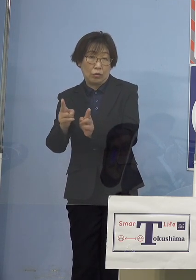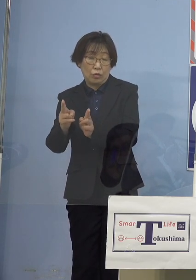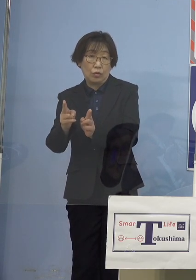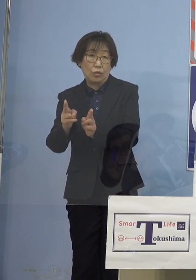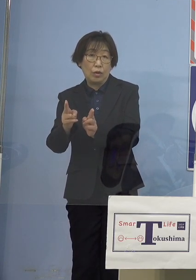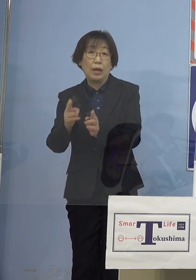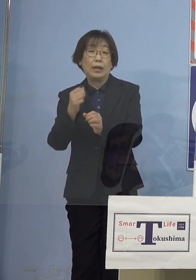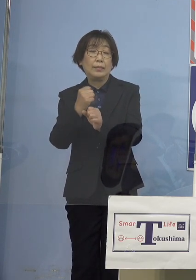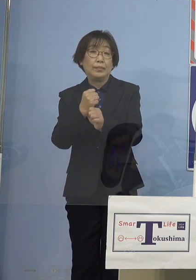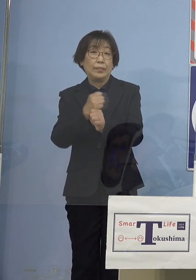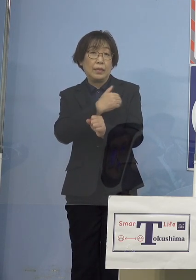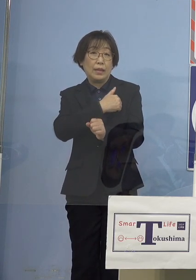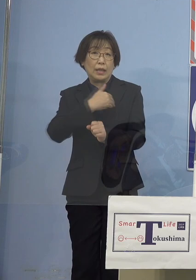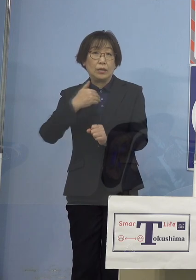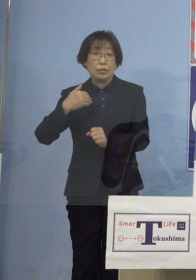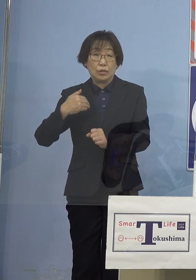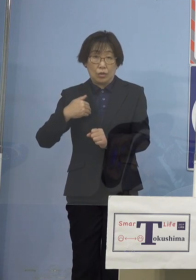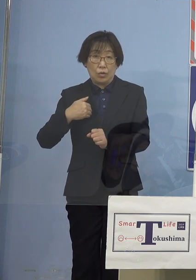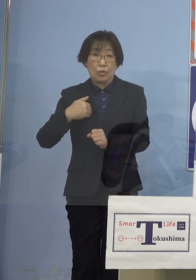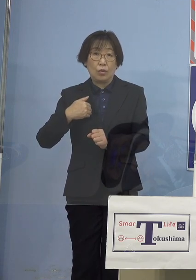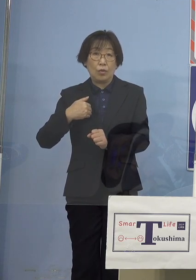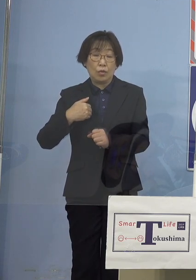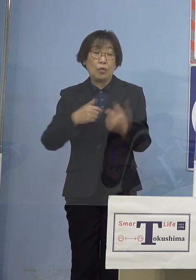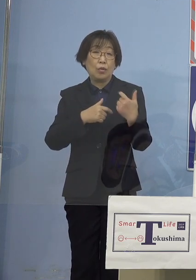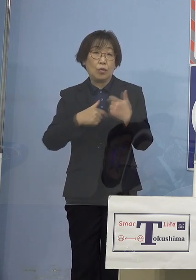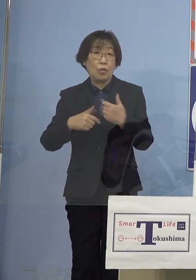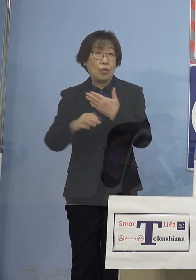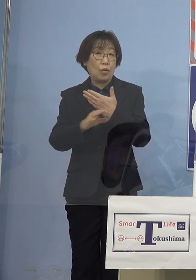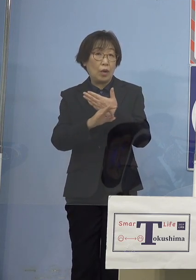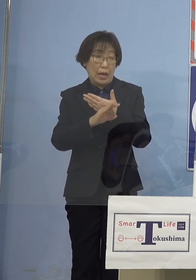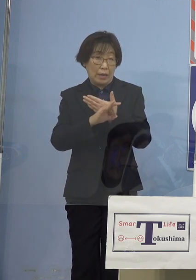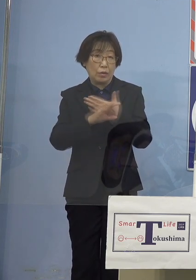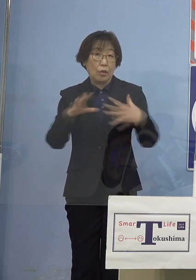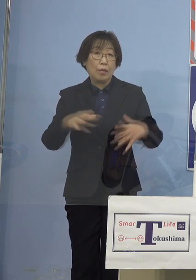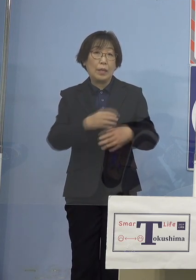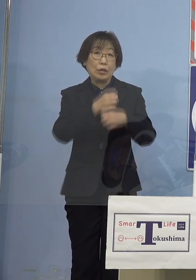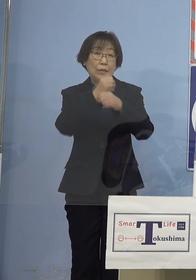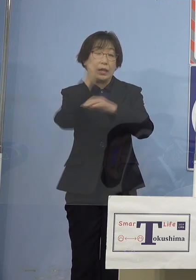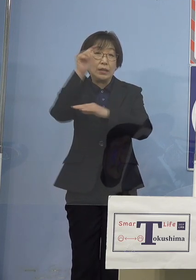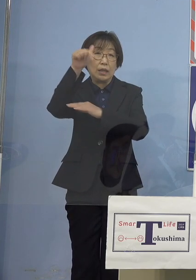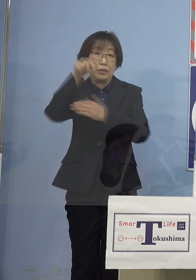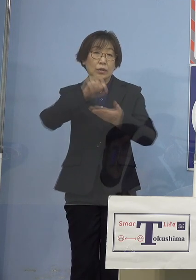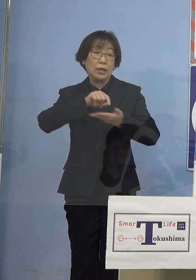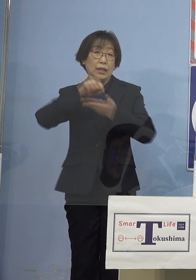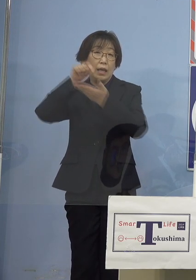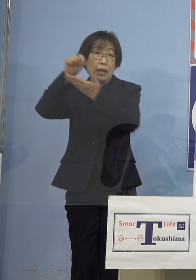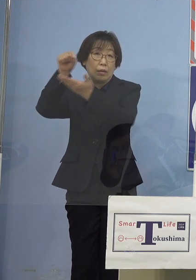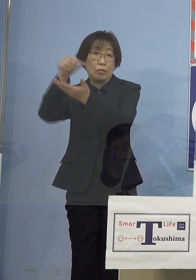早急に候補案を取りまとめ 政府に提案して参りたいと考えております